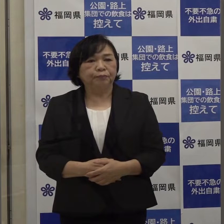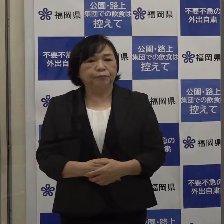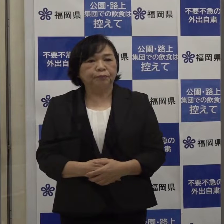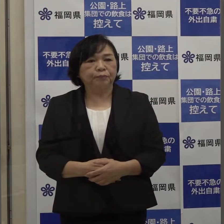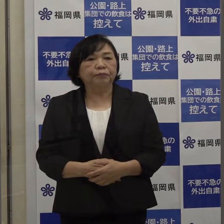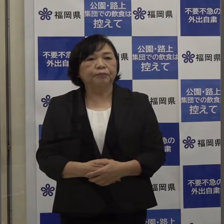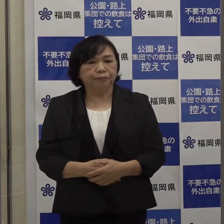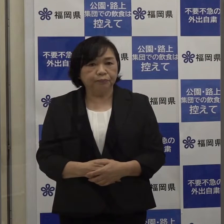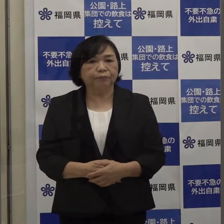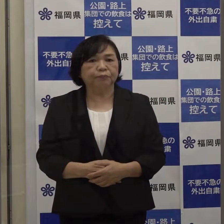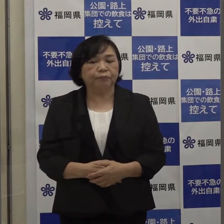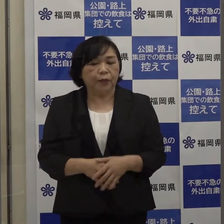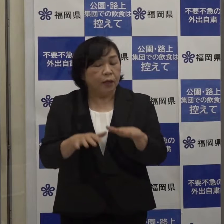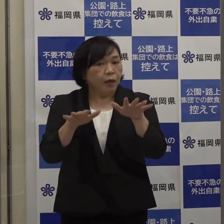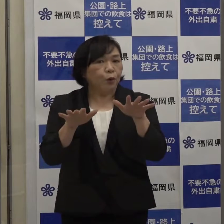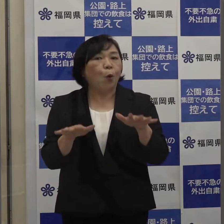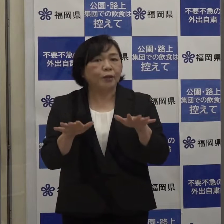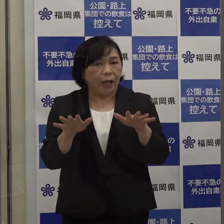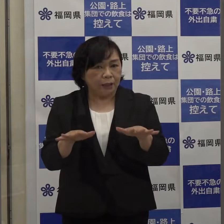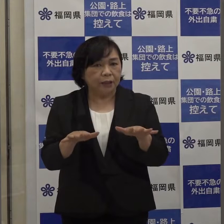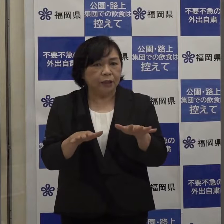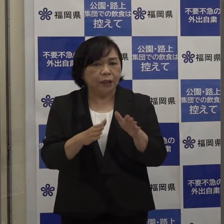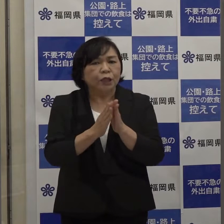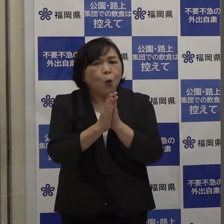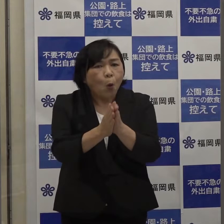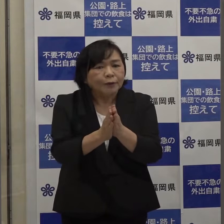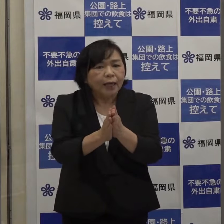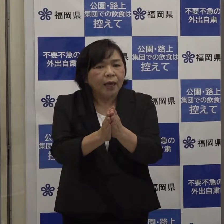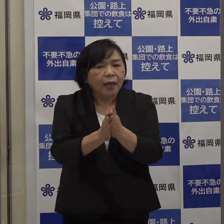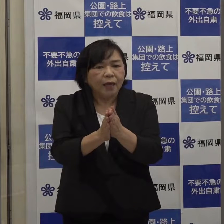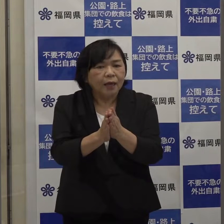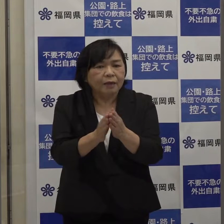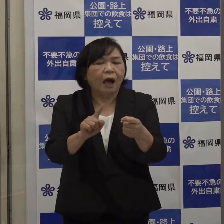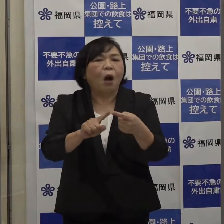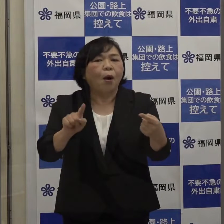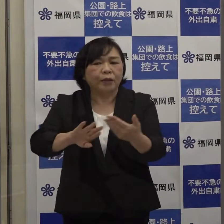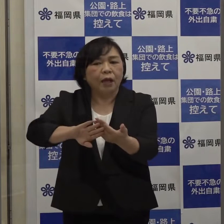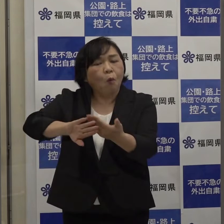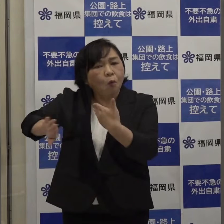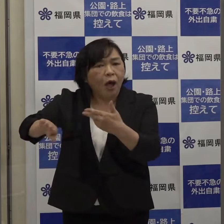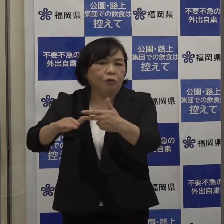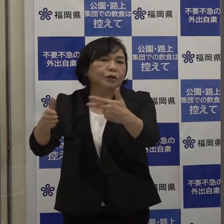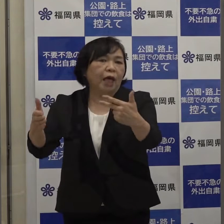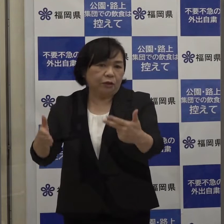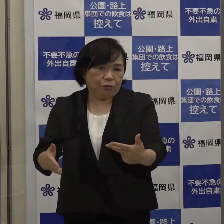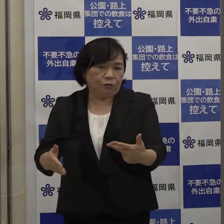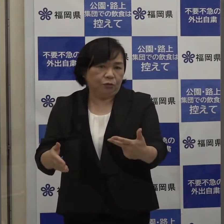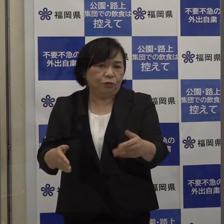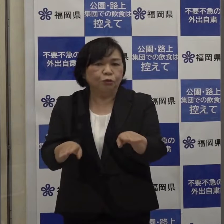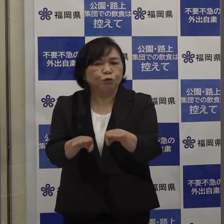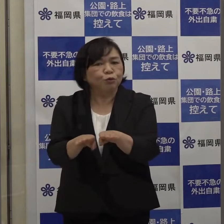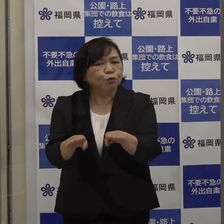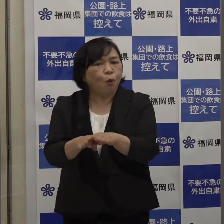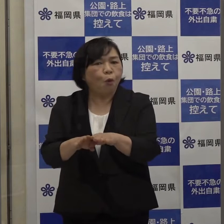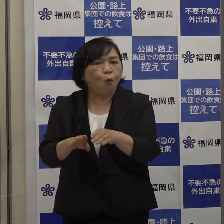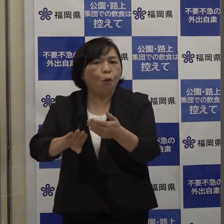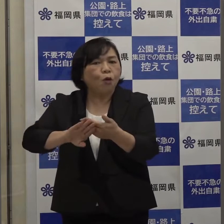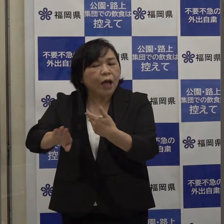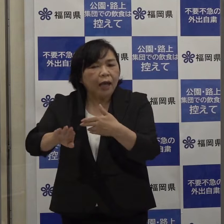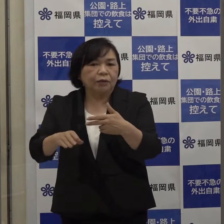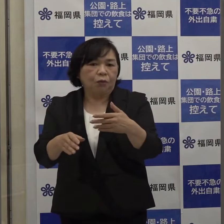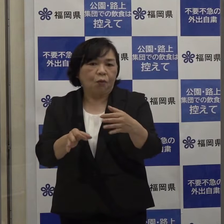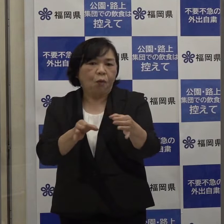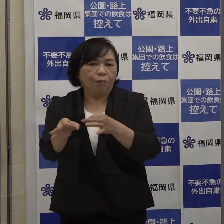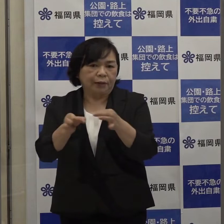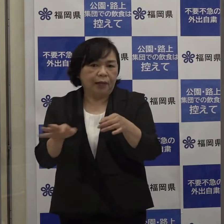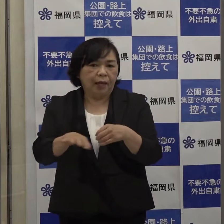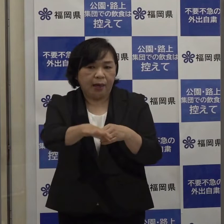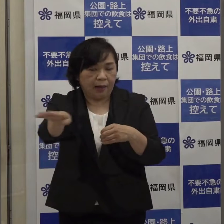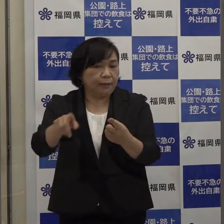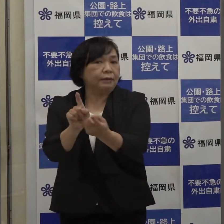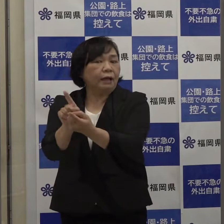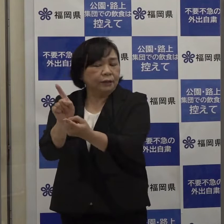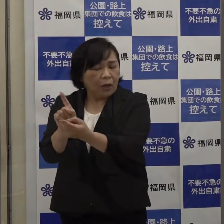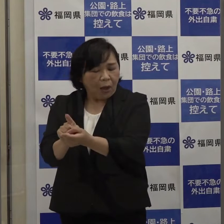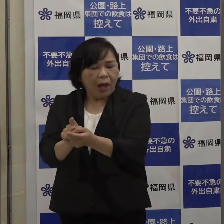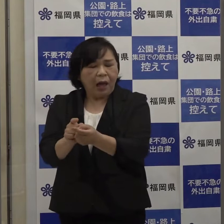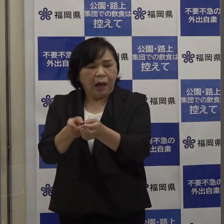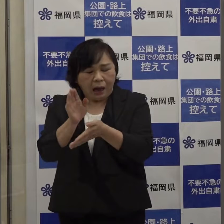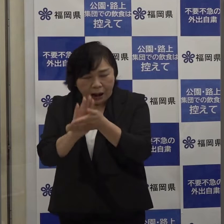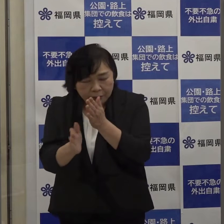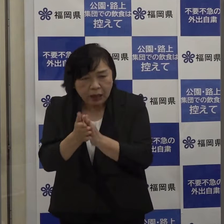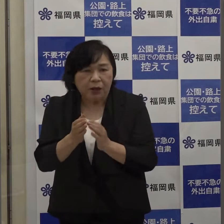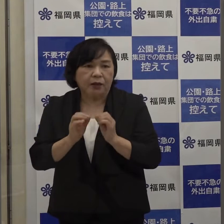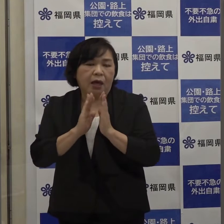また 今回の休業要請の対象外となっている集客施設の皆さんも 改めてお願いをしたいのですが